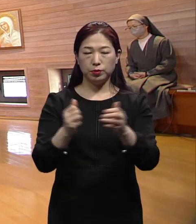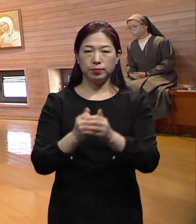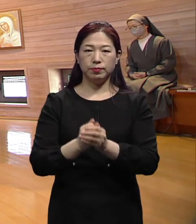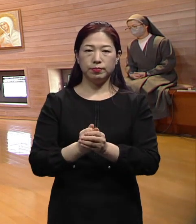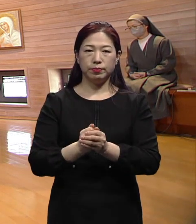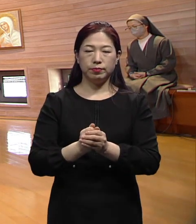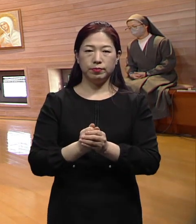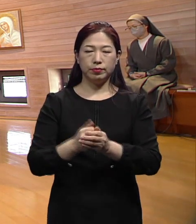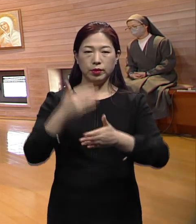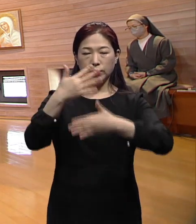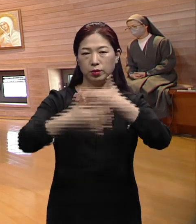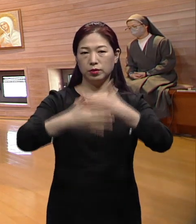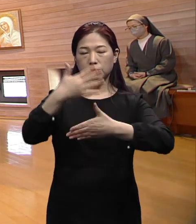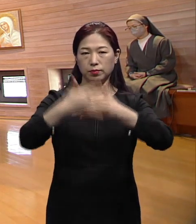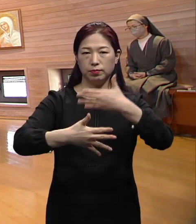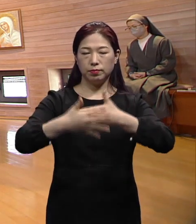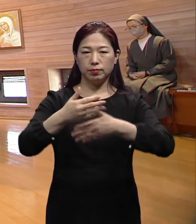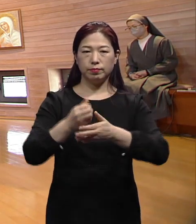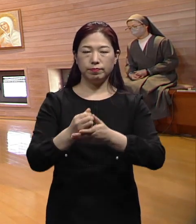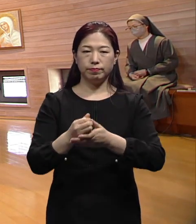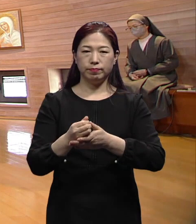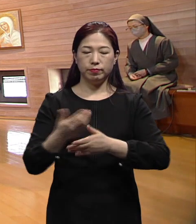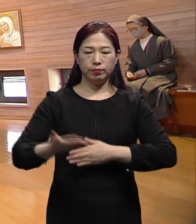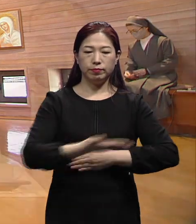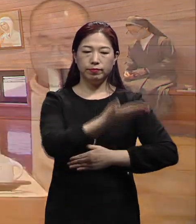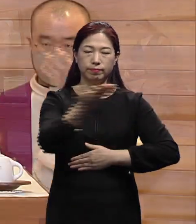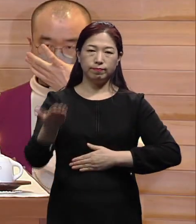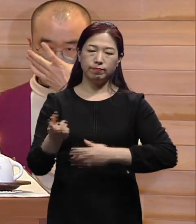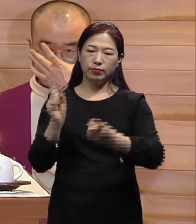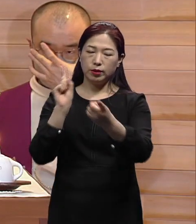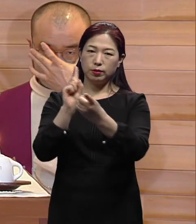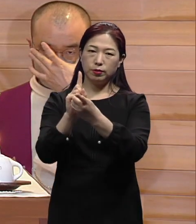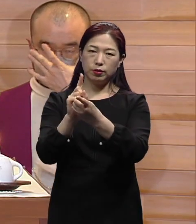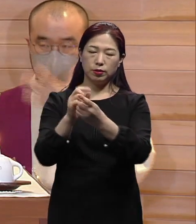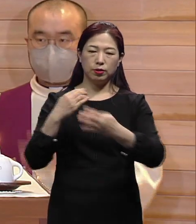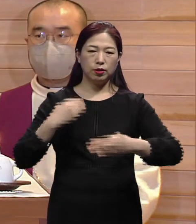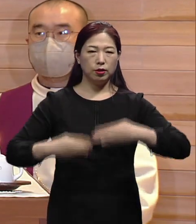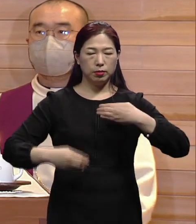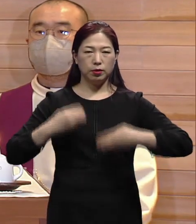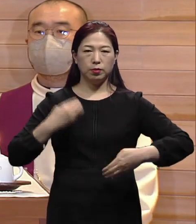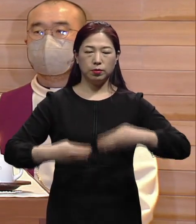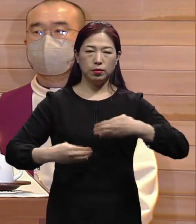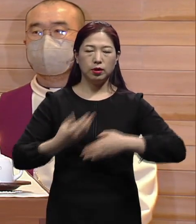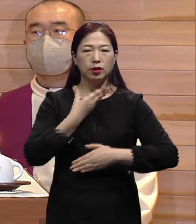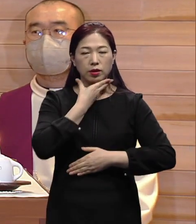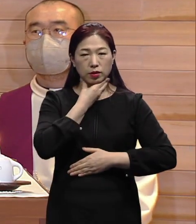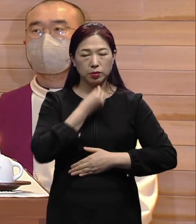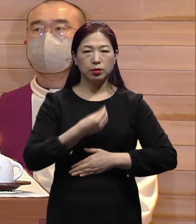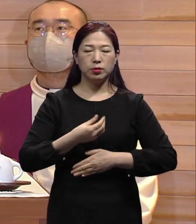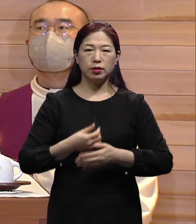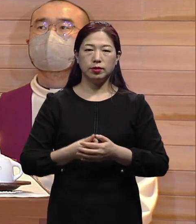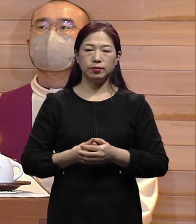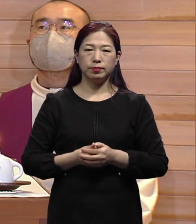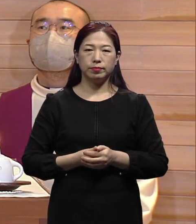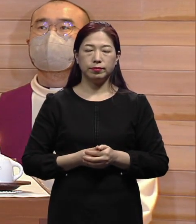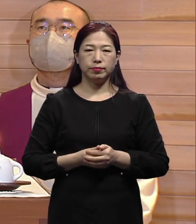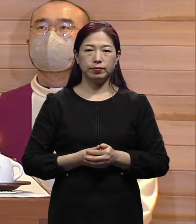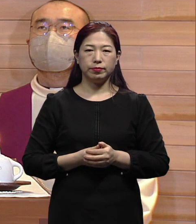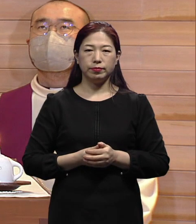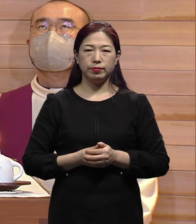비록 영상이지만 이렇게라도 여러분을 만날 수 있어서 반갑고 행복합니다